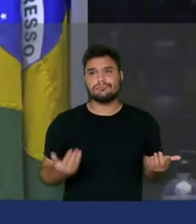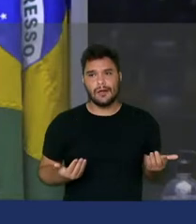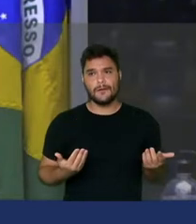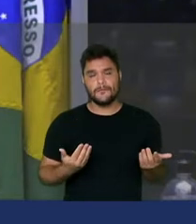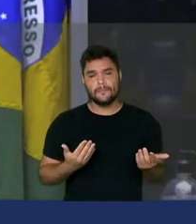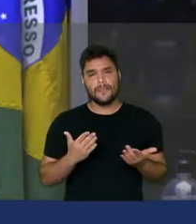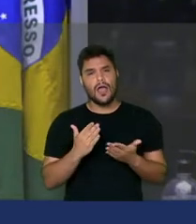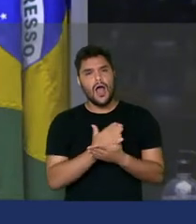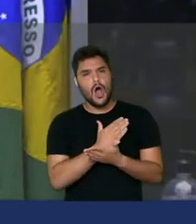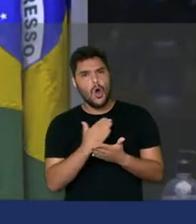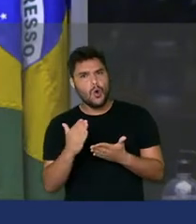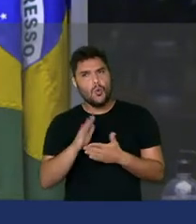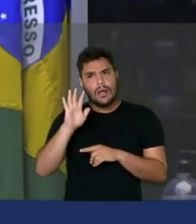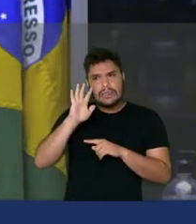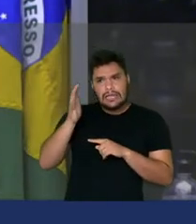A DESEJAR. VEZ QUE ALGUMAS